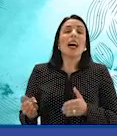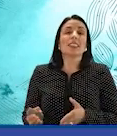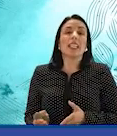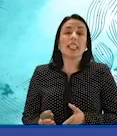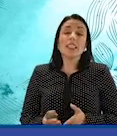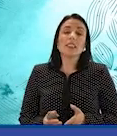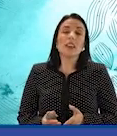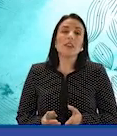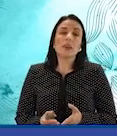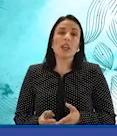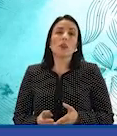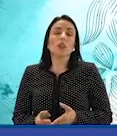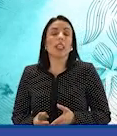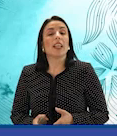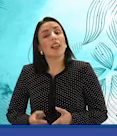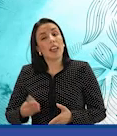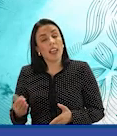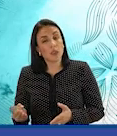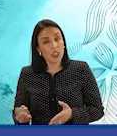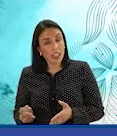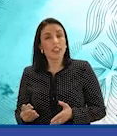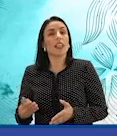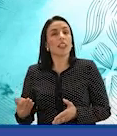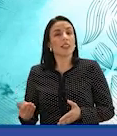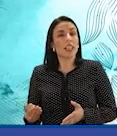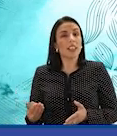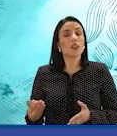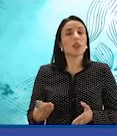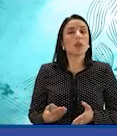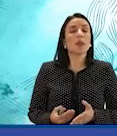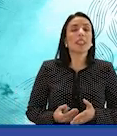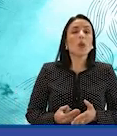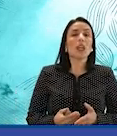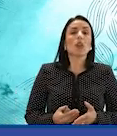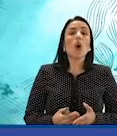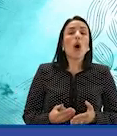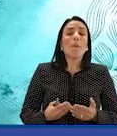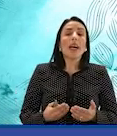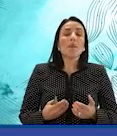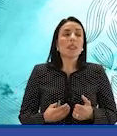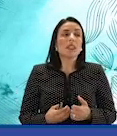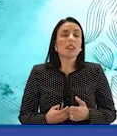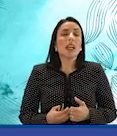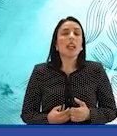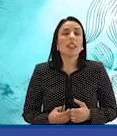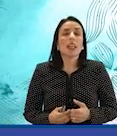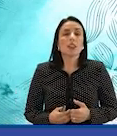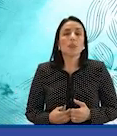hasta el 15 de febrero de el año siguiente, en este caso 2024, para presentar la liquidación